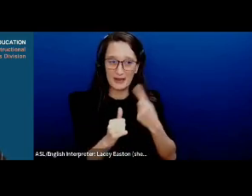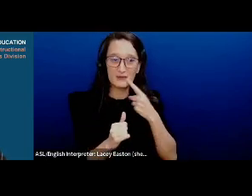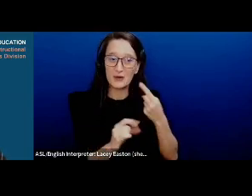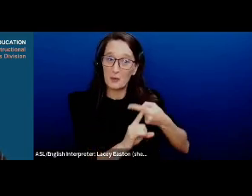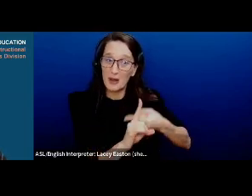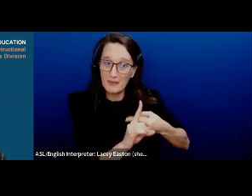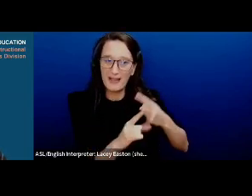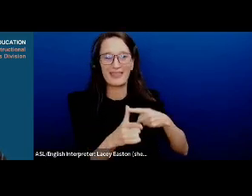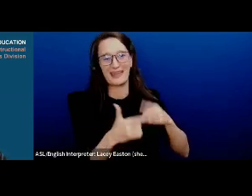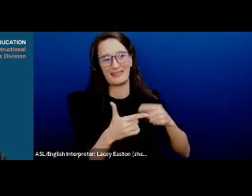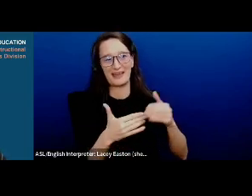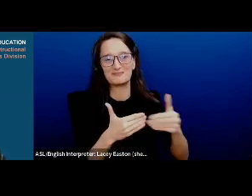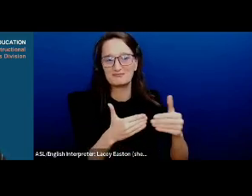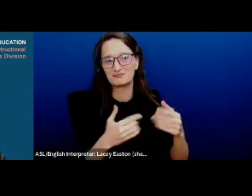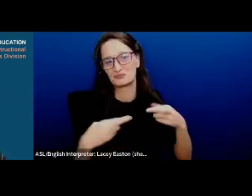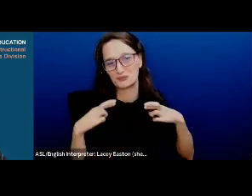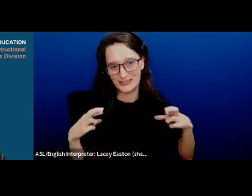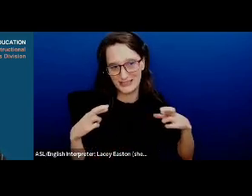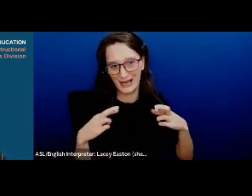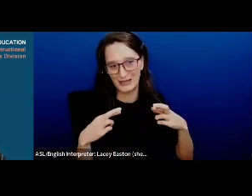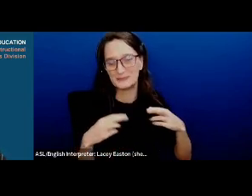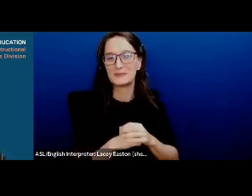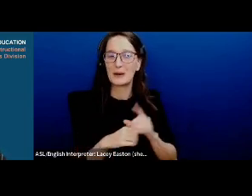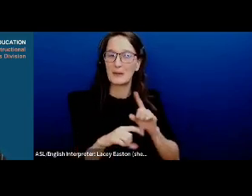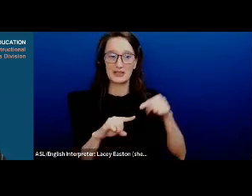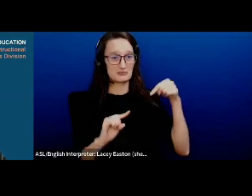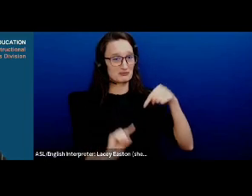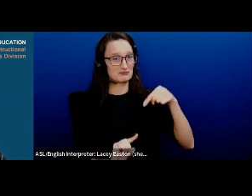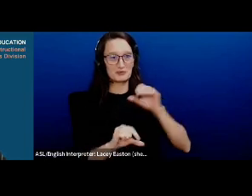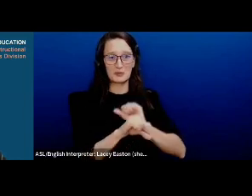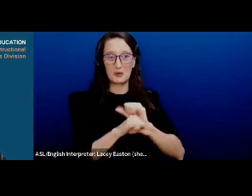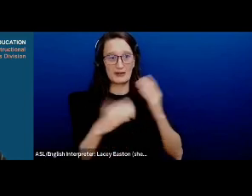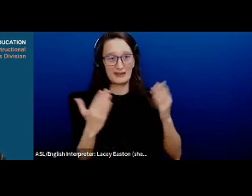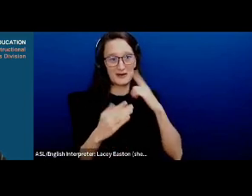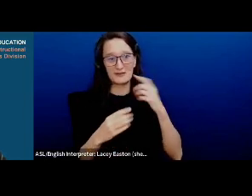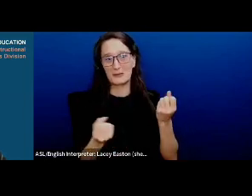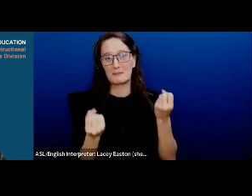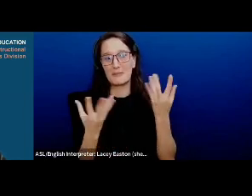pero ha desempeñado este trabajo durante varios años y ha optimizado los procesos